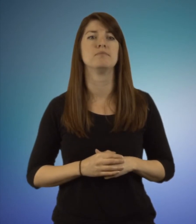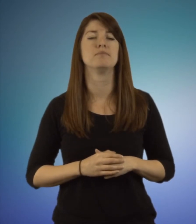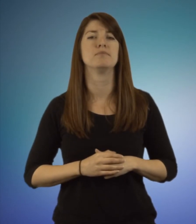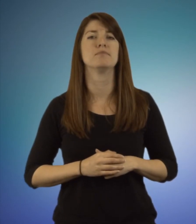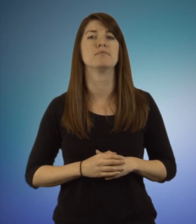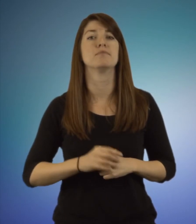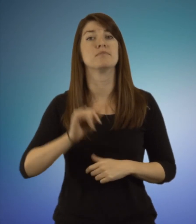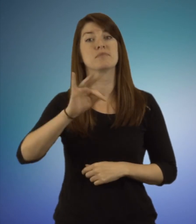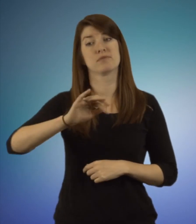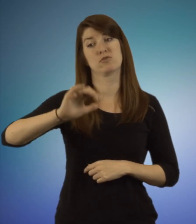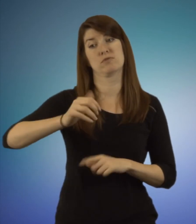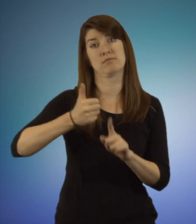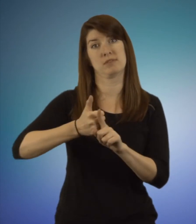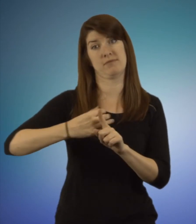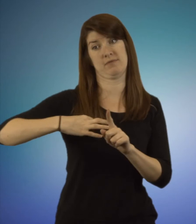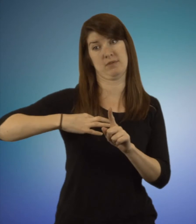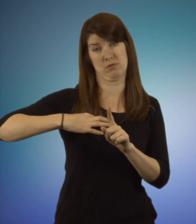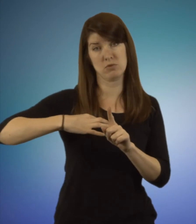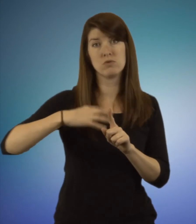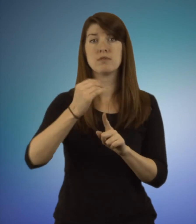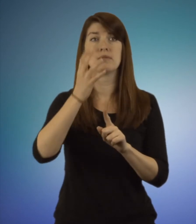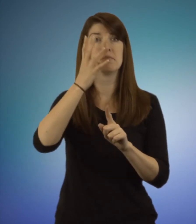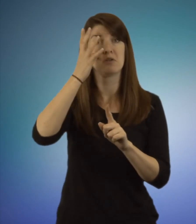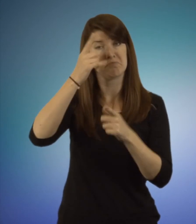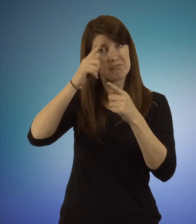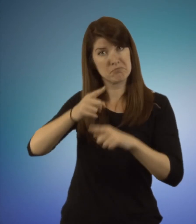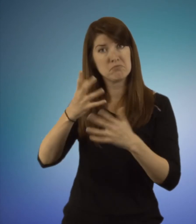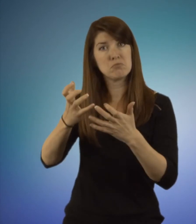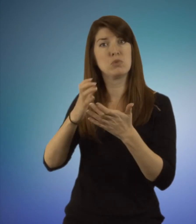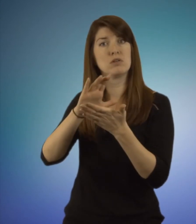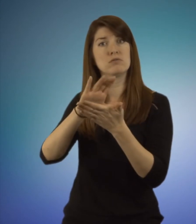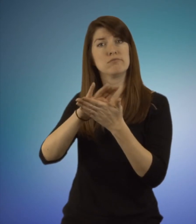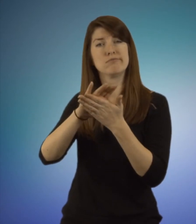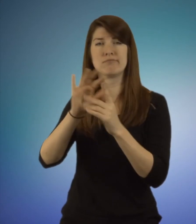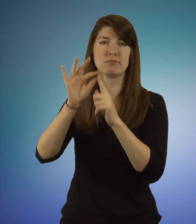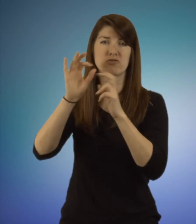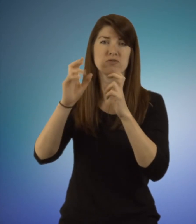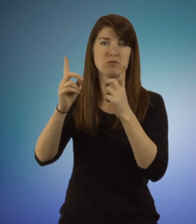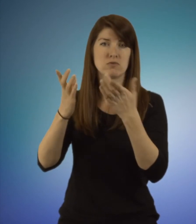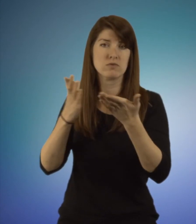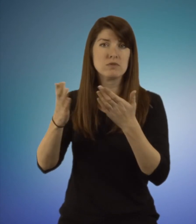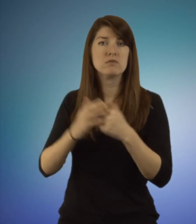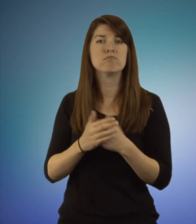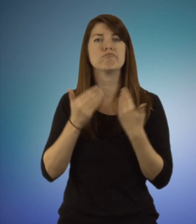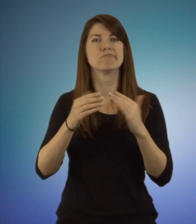objetivos de IEP y programarán otra reunión para planear la transición, según sea necesario.